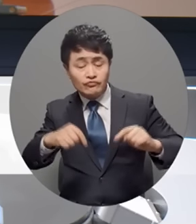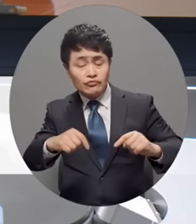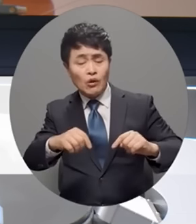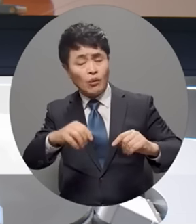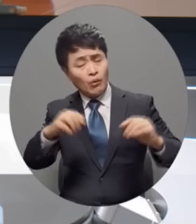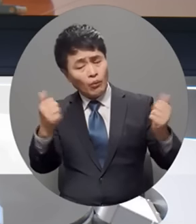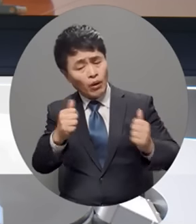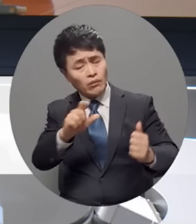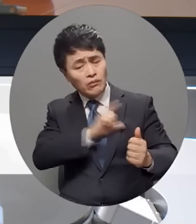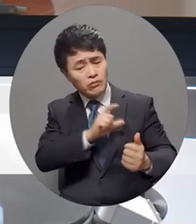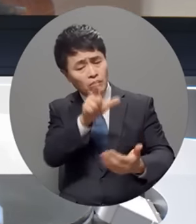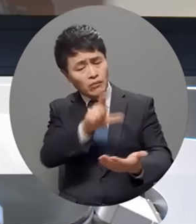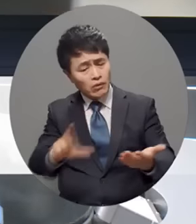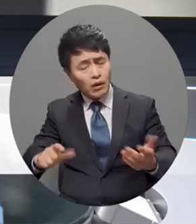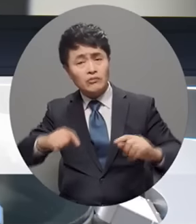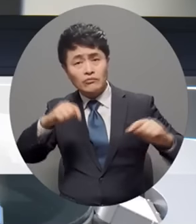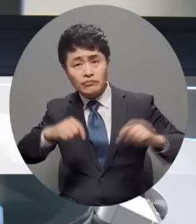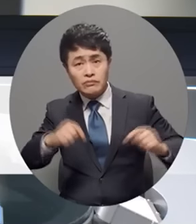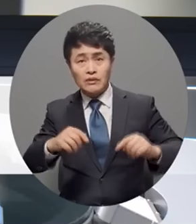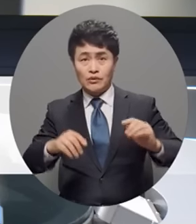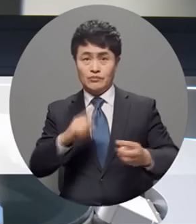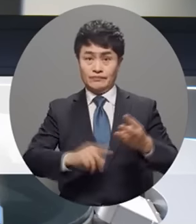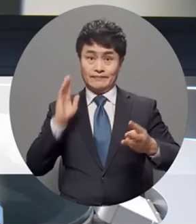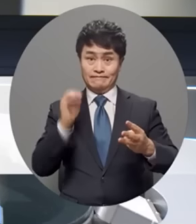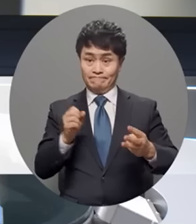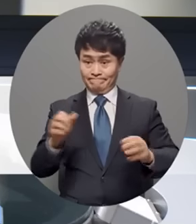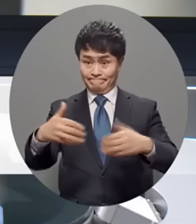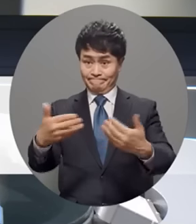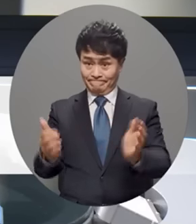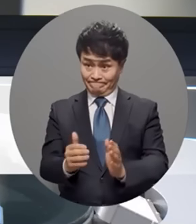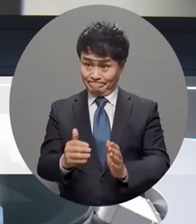실무회동을 갖고 회담 의제 등을 조율할 방침입니다.